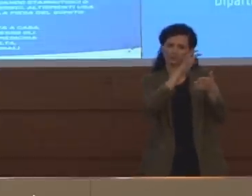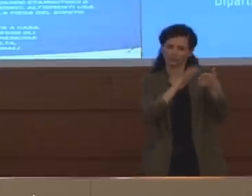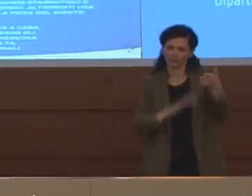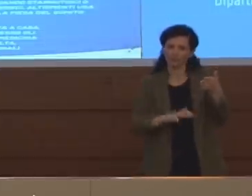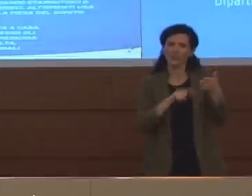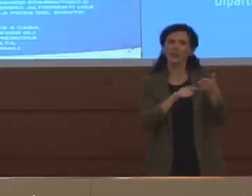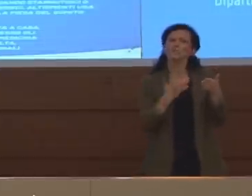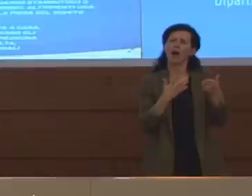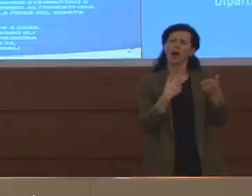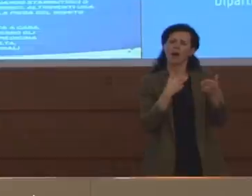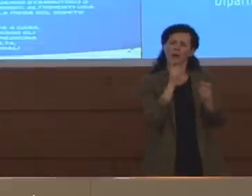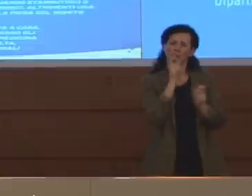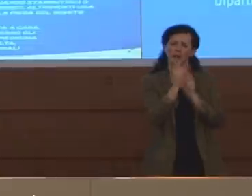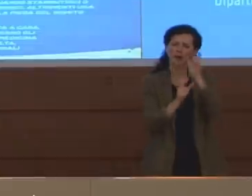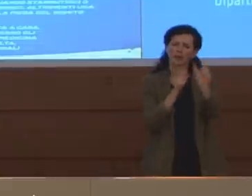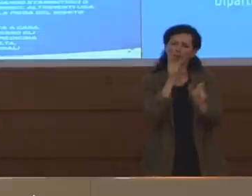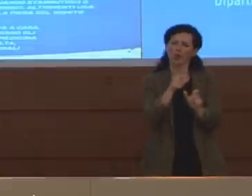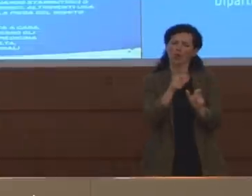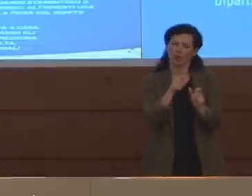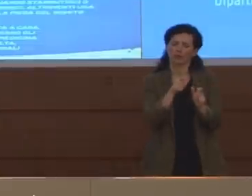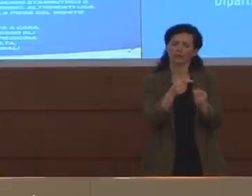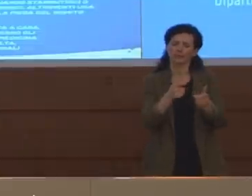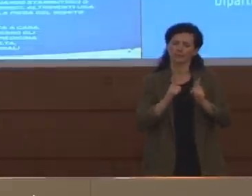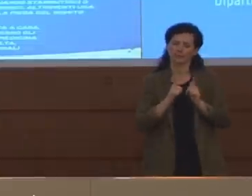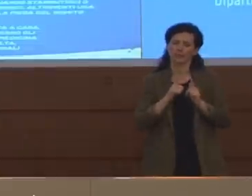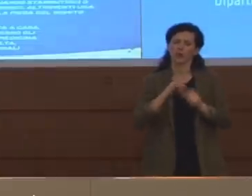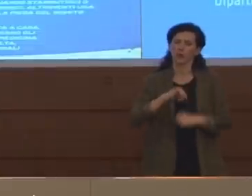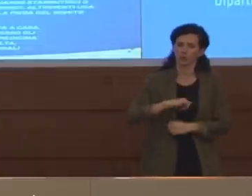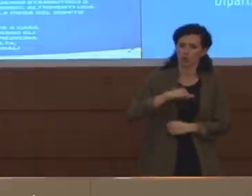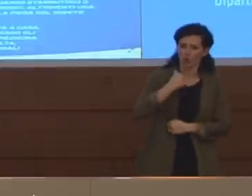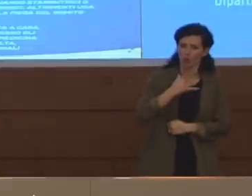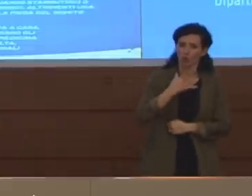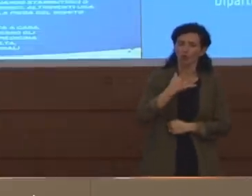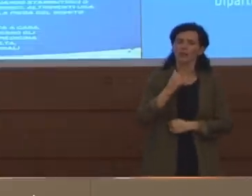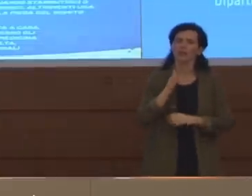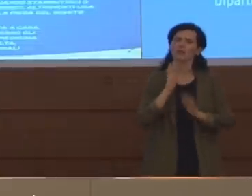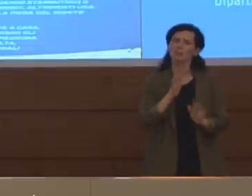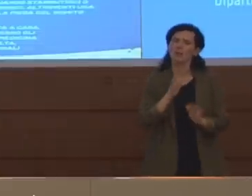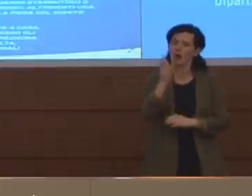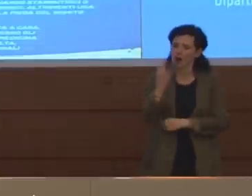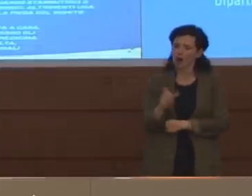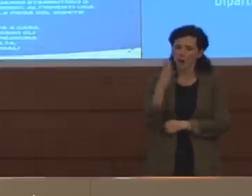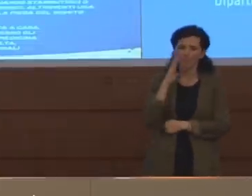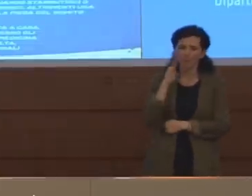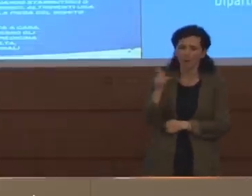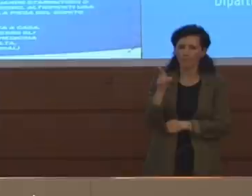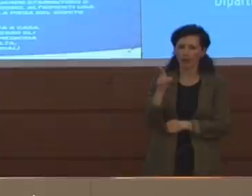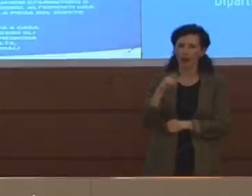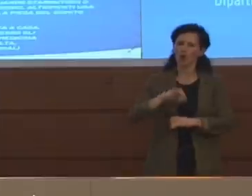Ci sono parole di dolore ma nemmeno per un attimo quei sentimenti dolorosi riescono